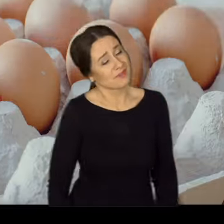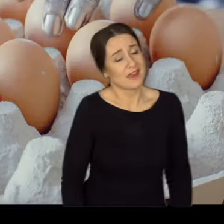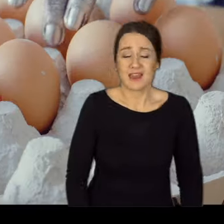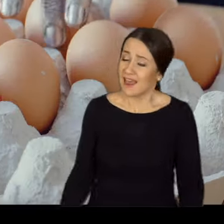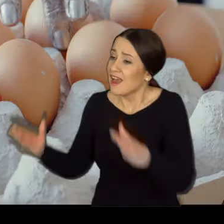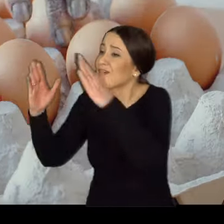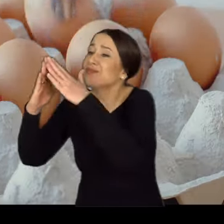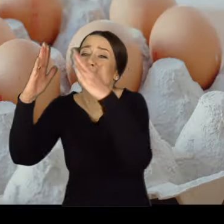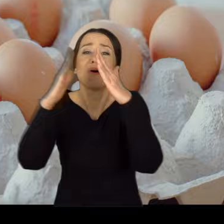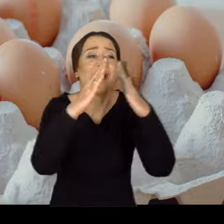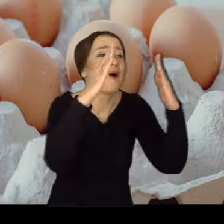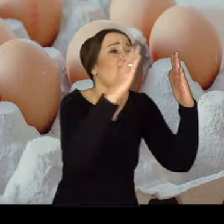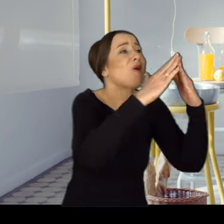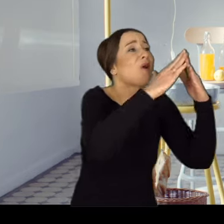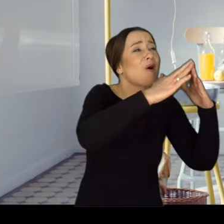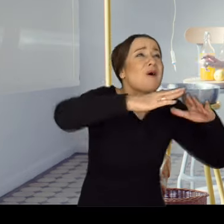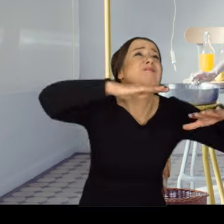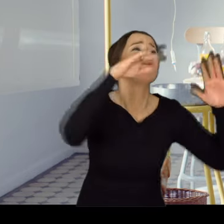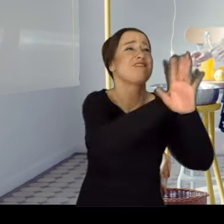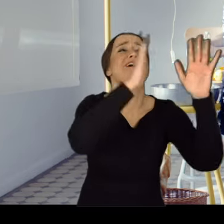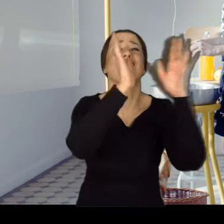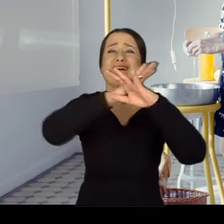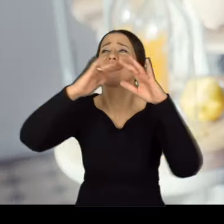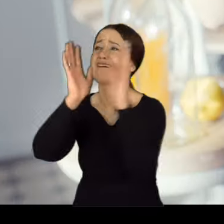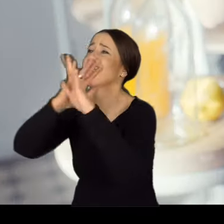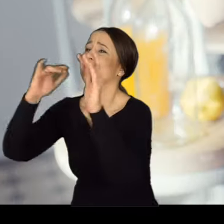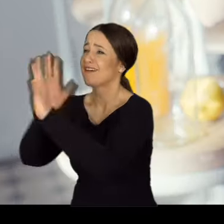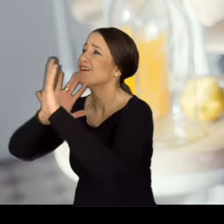A jeśli zerwie dach